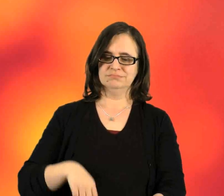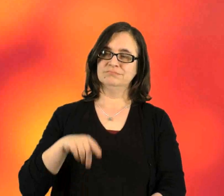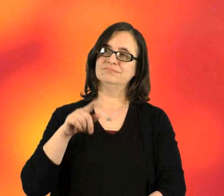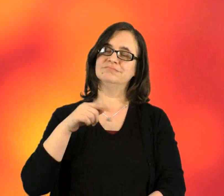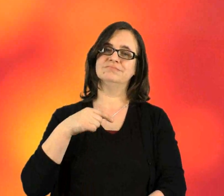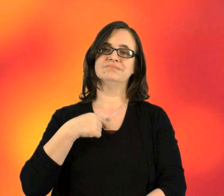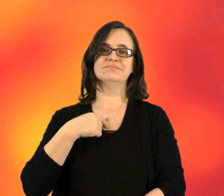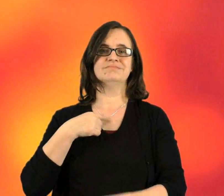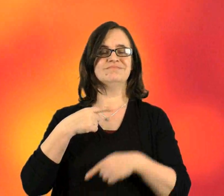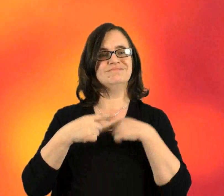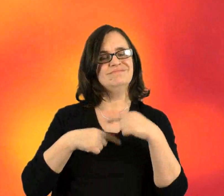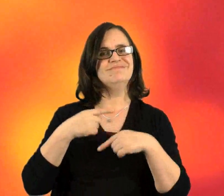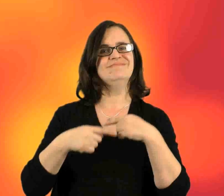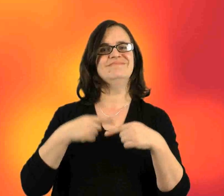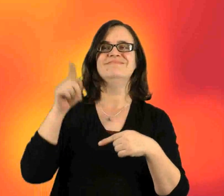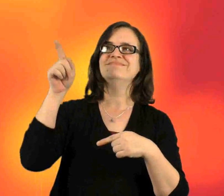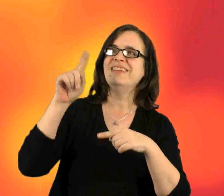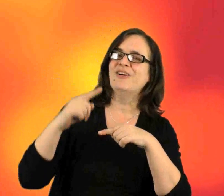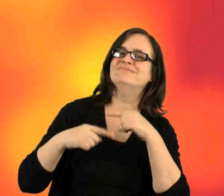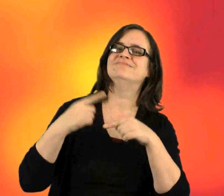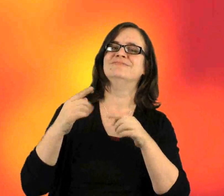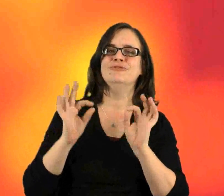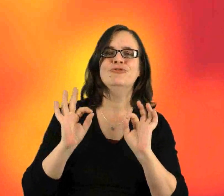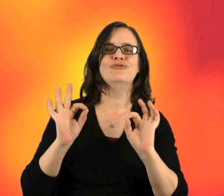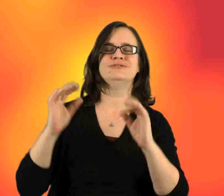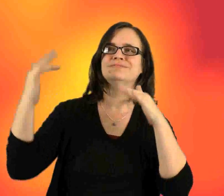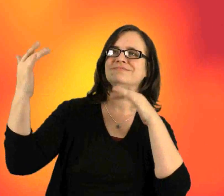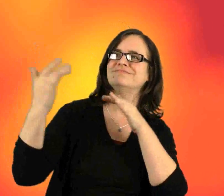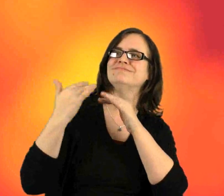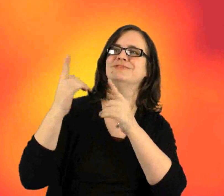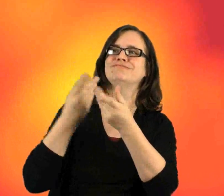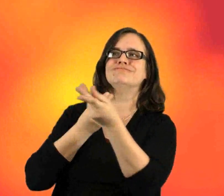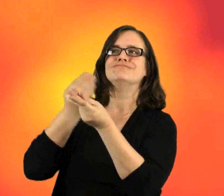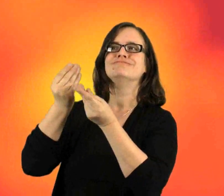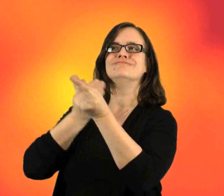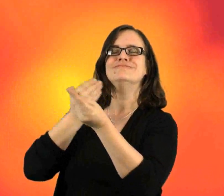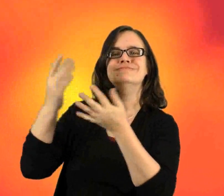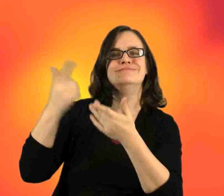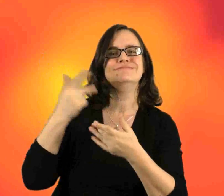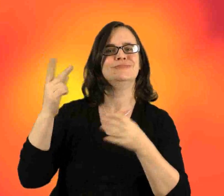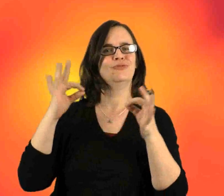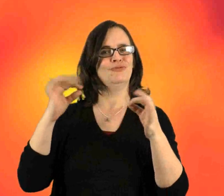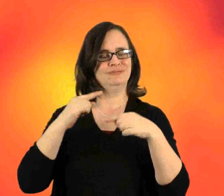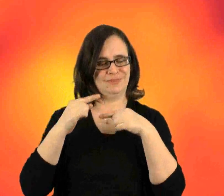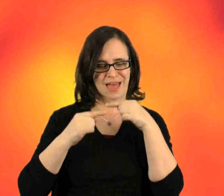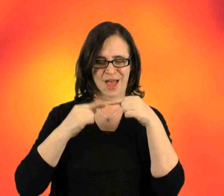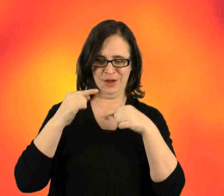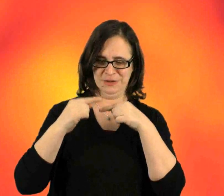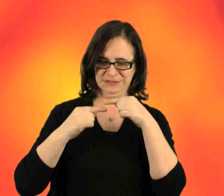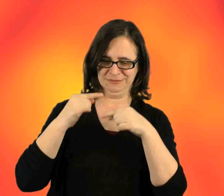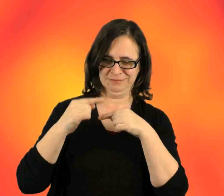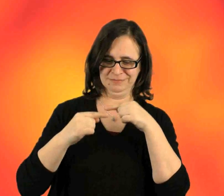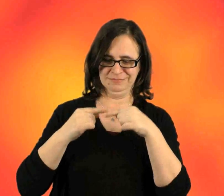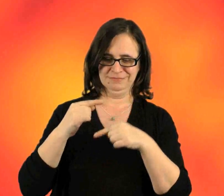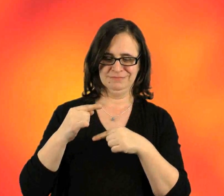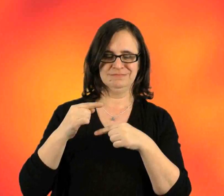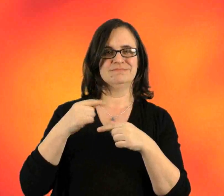Ich bin mit Gott in guter Verbindung, gutem Austausch